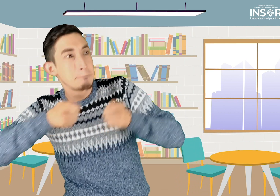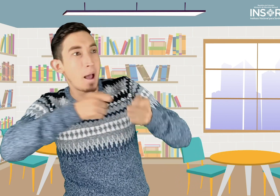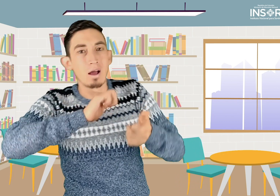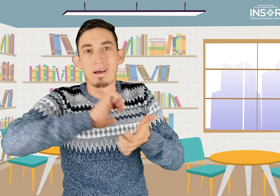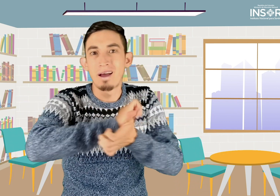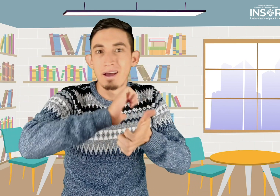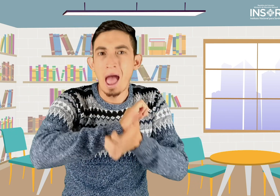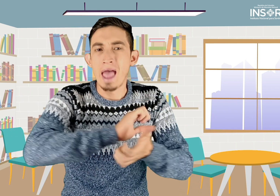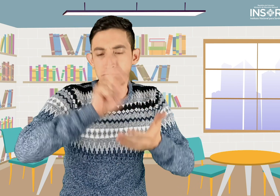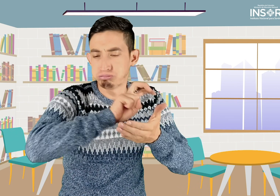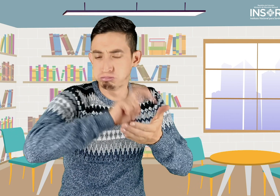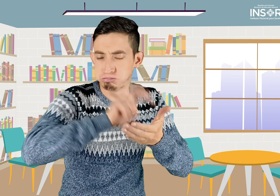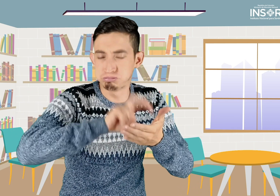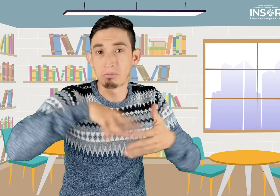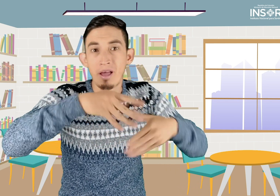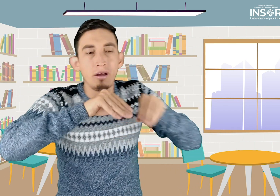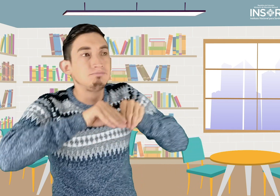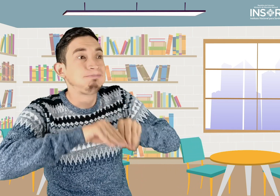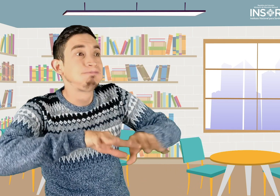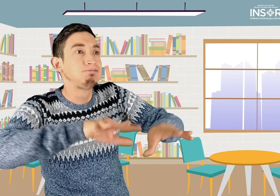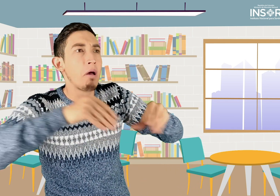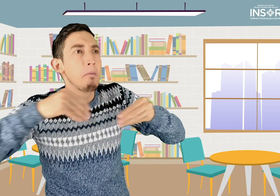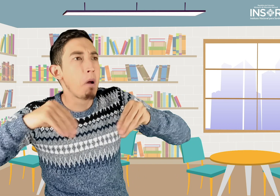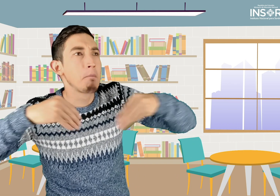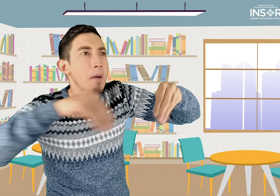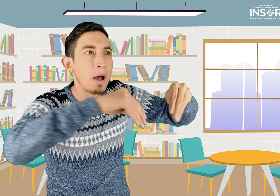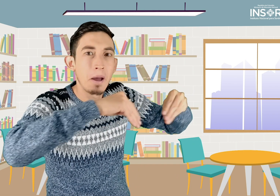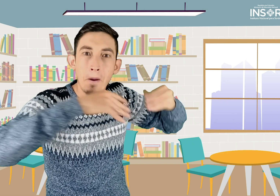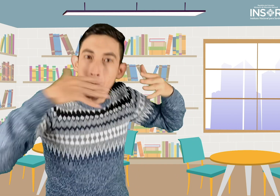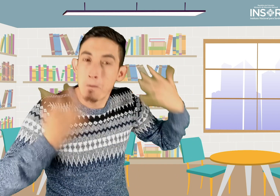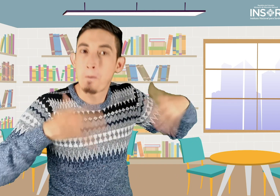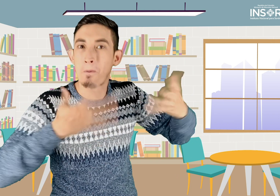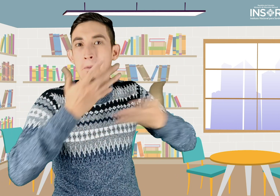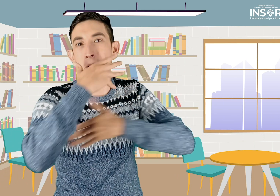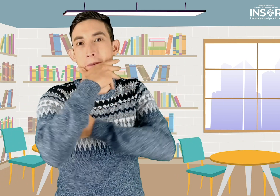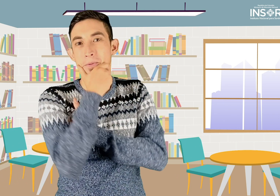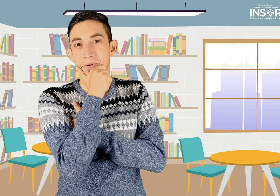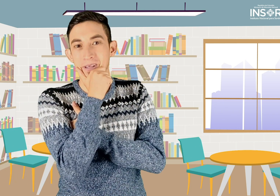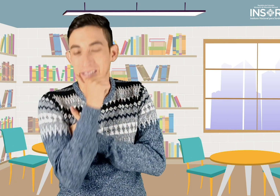la editorial continúa con la fase de divulgación, comercialización y venta. ¡Guau, es un largo proceso!